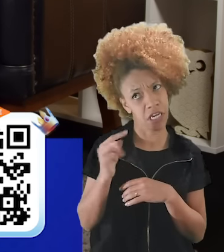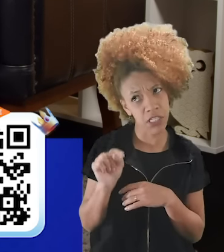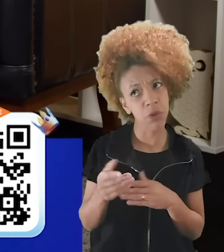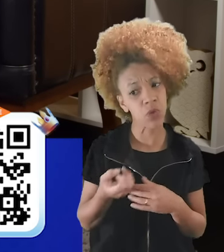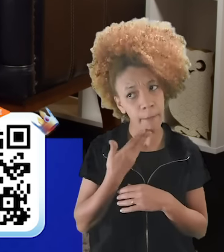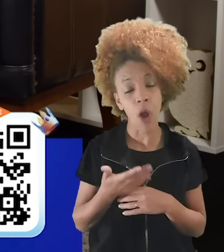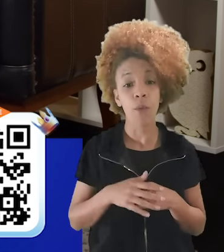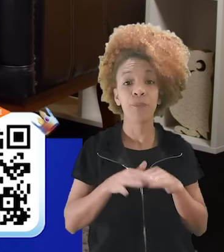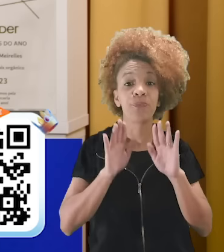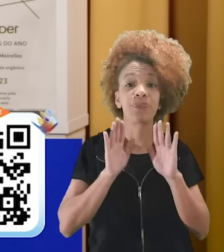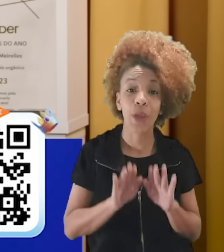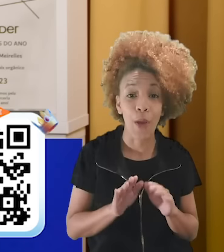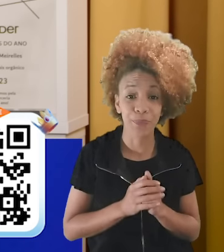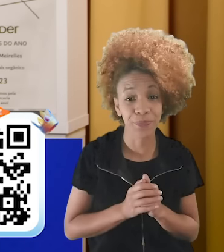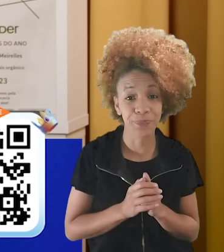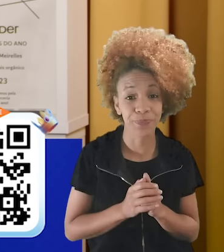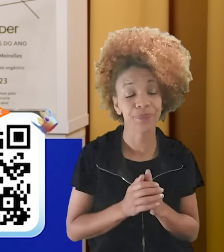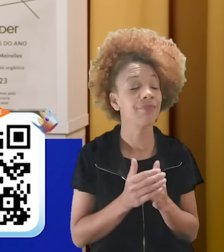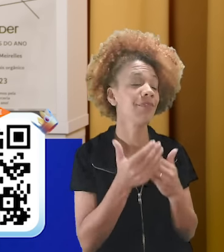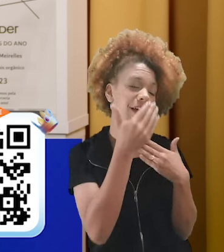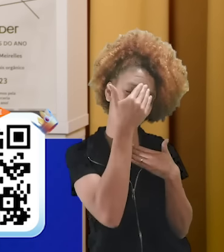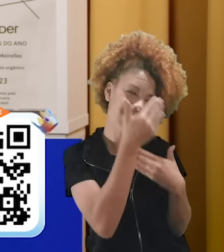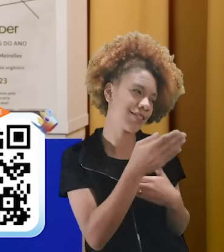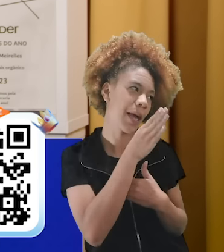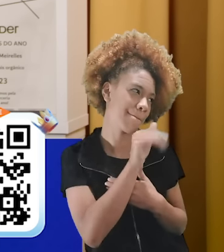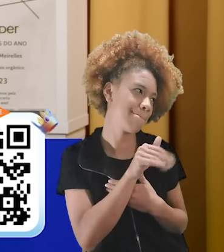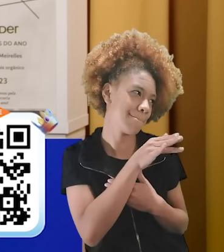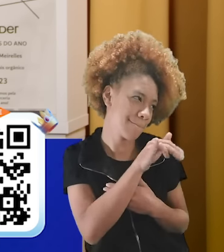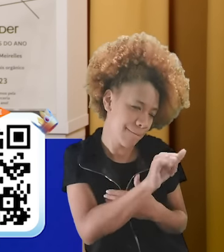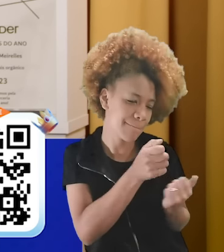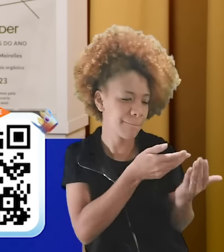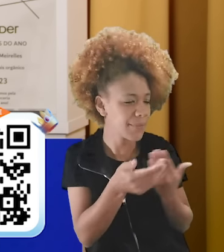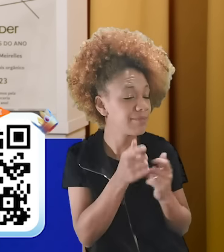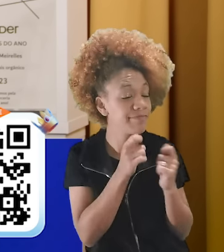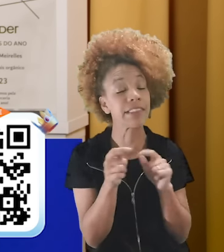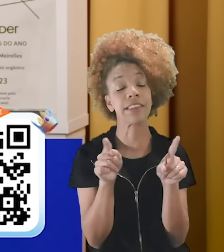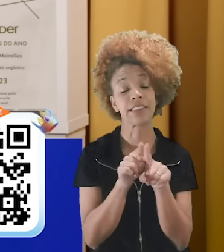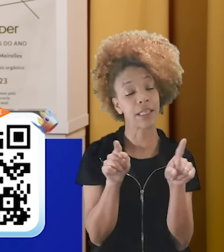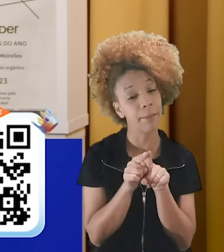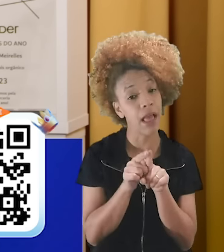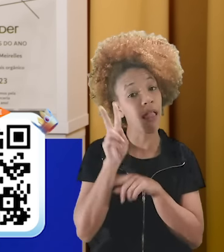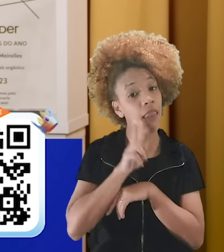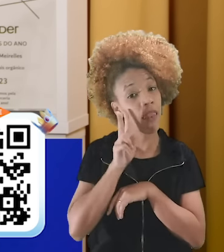já tá bom Ó queria mais uma vez agradecer a Babi por ter vindo aqui tamos junto e também relembrar